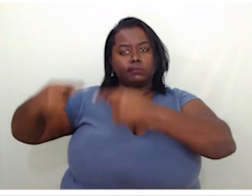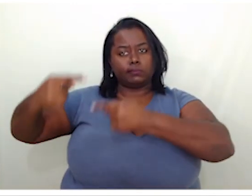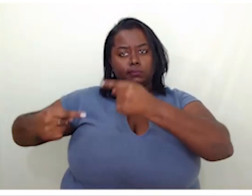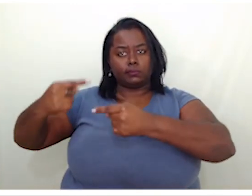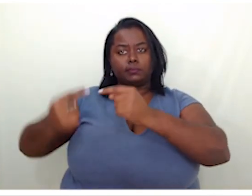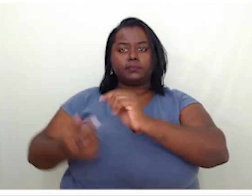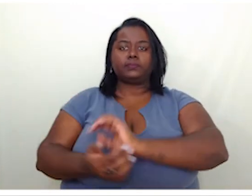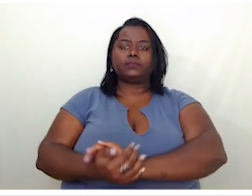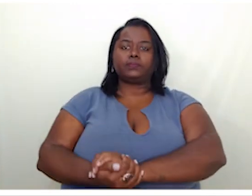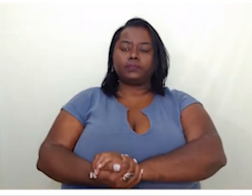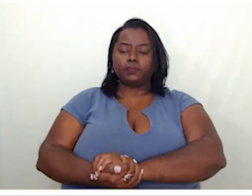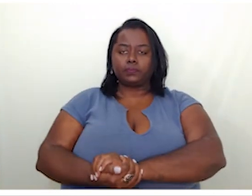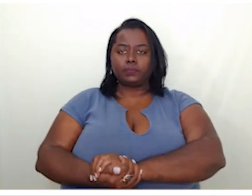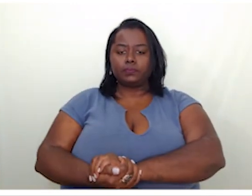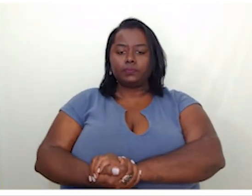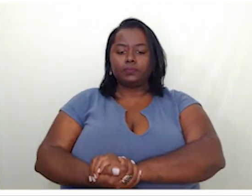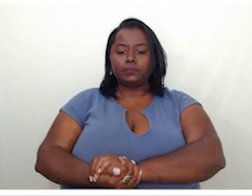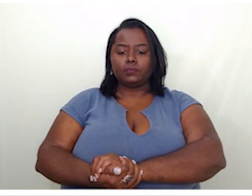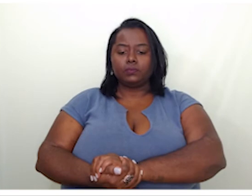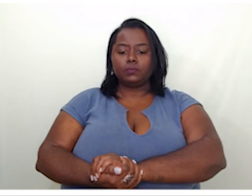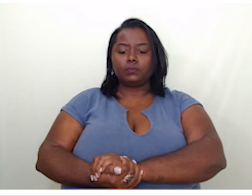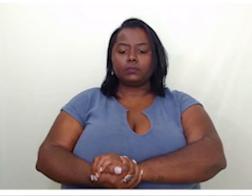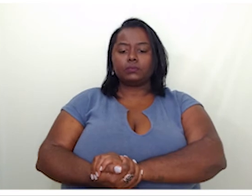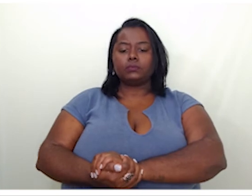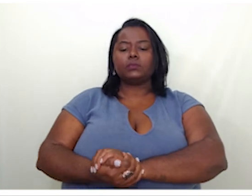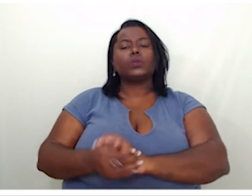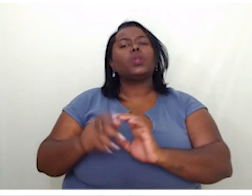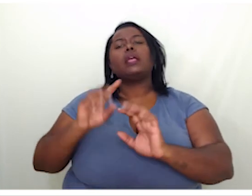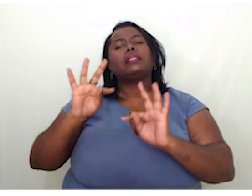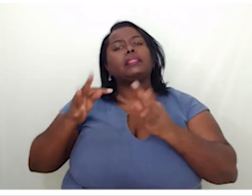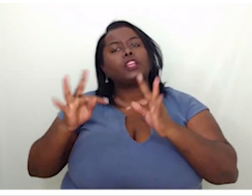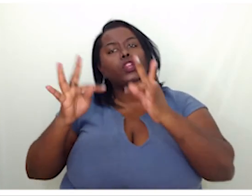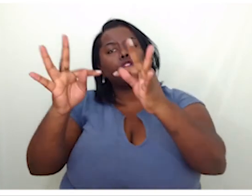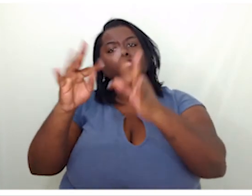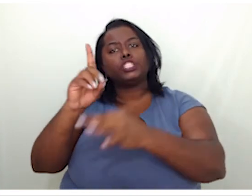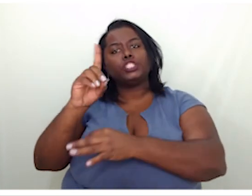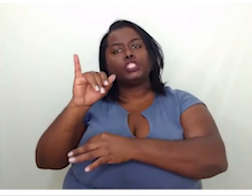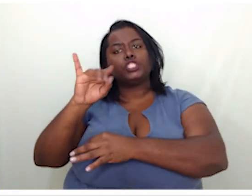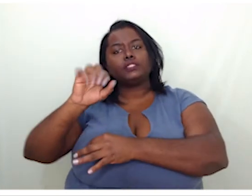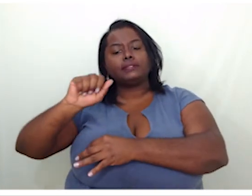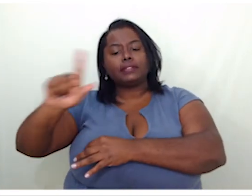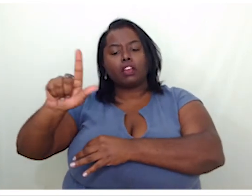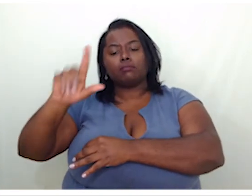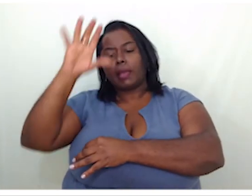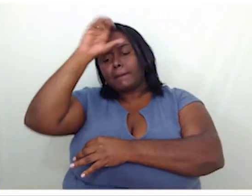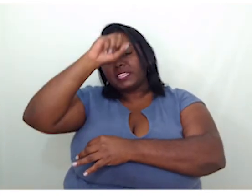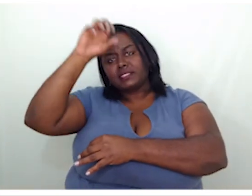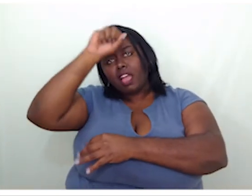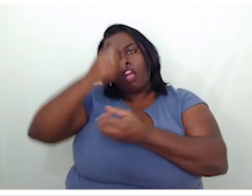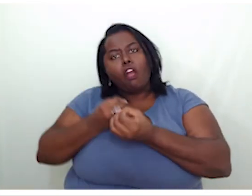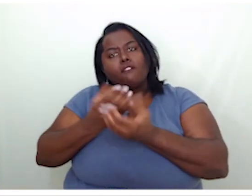Por ejemplo, comprometerse en una tarea conjunta, comunicar, compartir recursos,